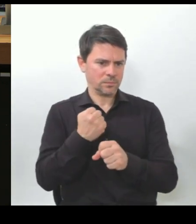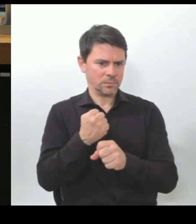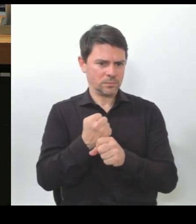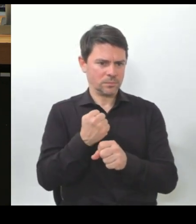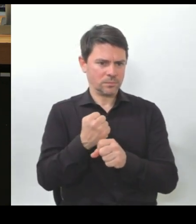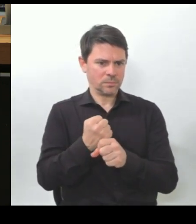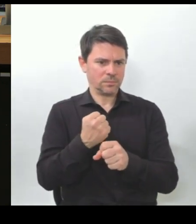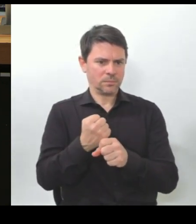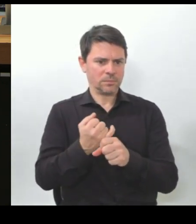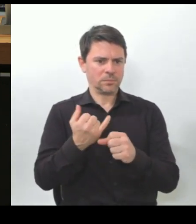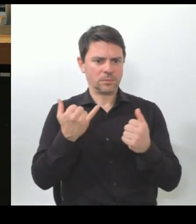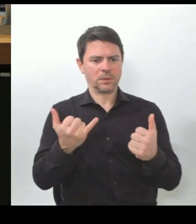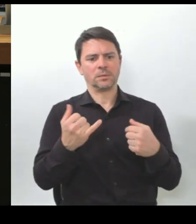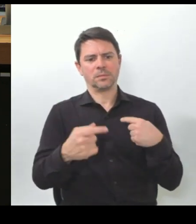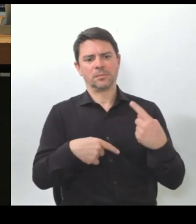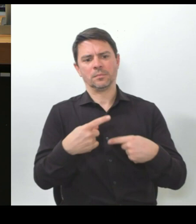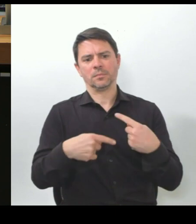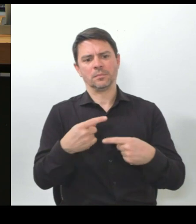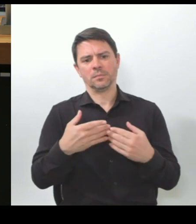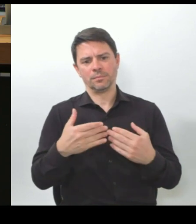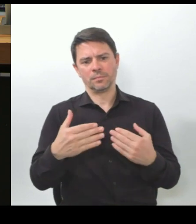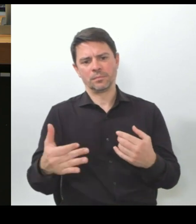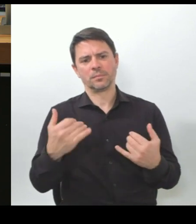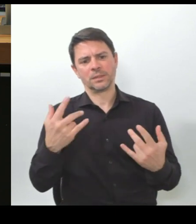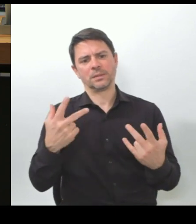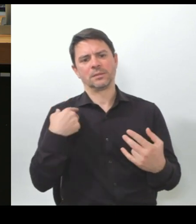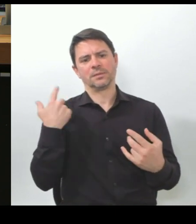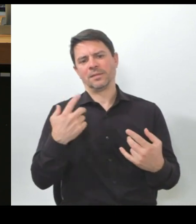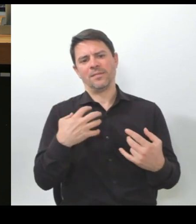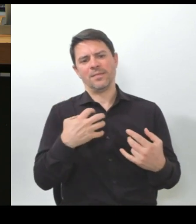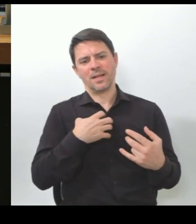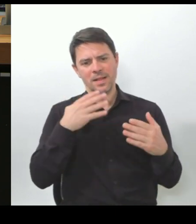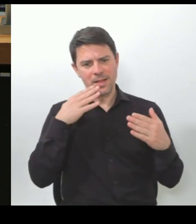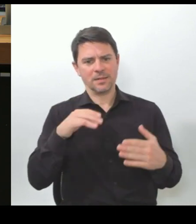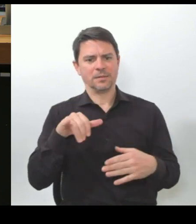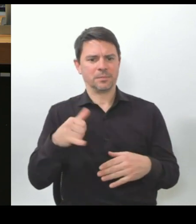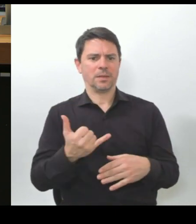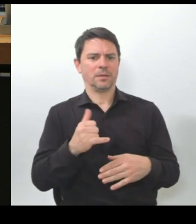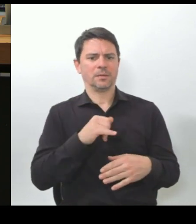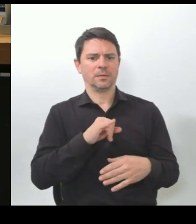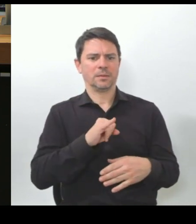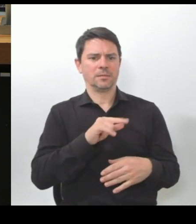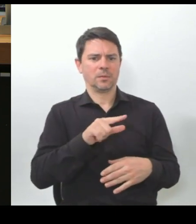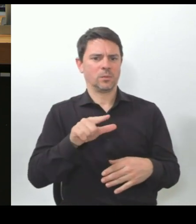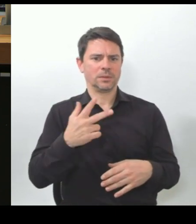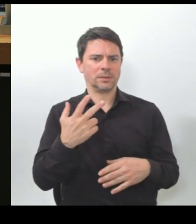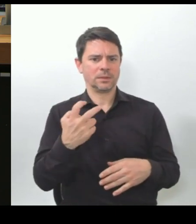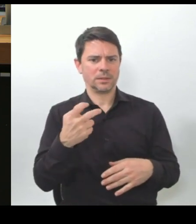Und insofern möchte ich nochmal enden mit dem Satz: Die Senatsverwaltung hat uns bei diesem Treffen, an dem ich auch